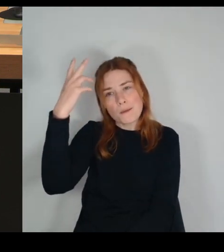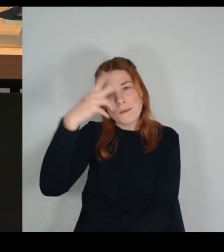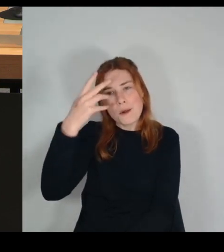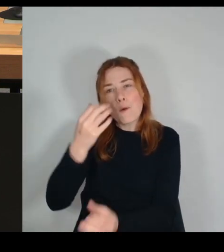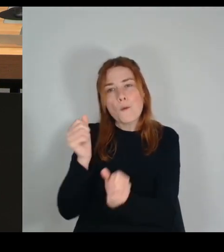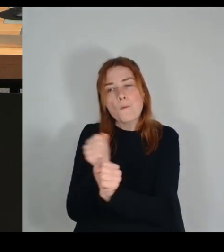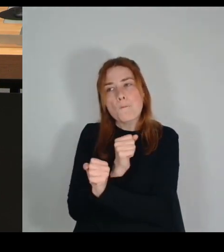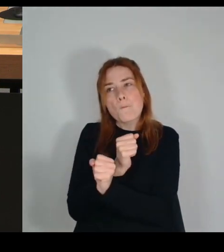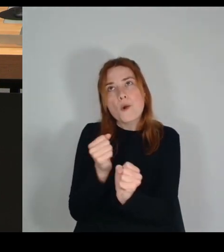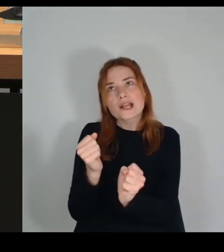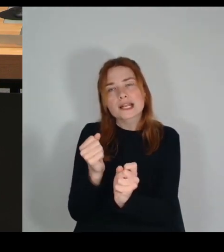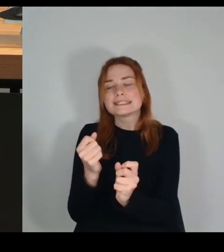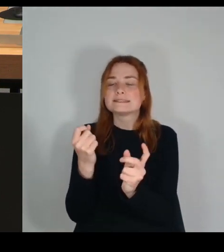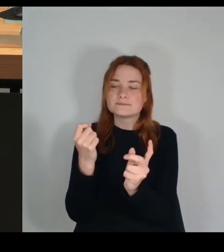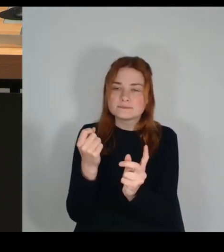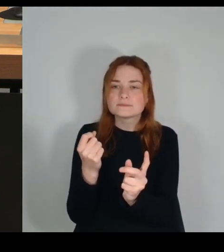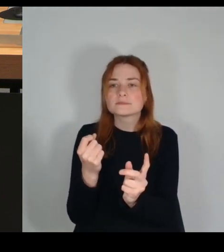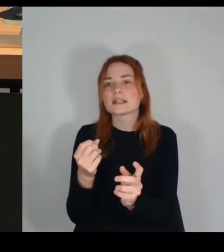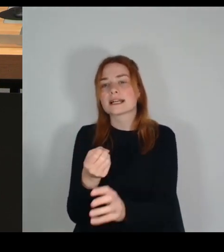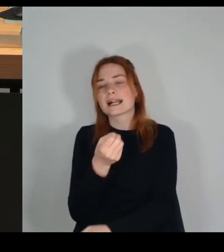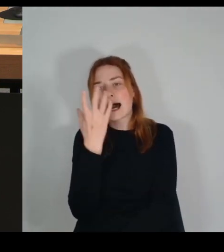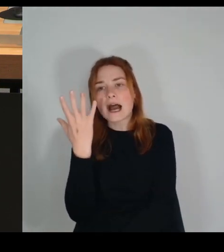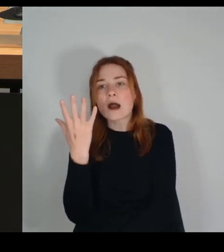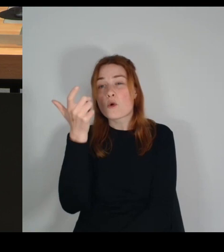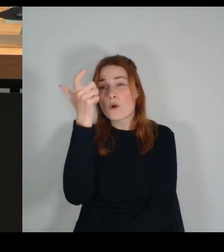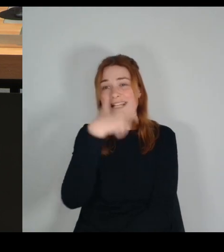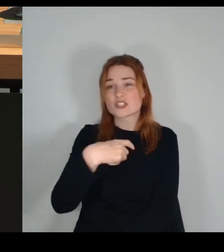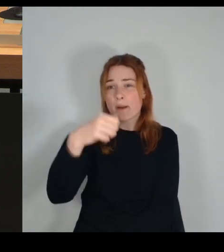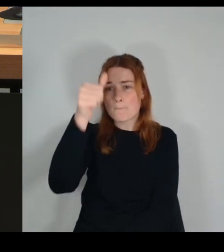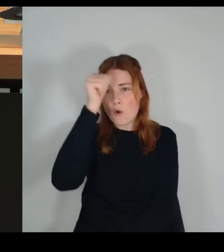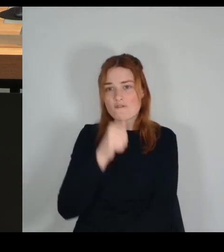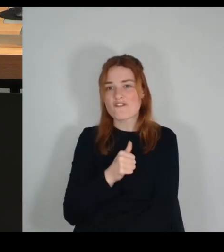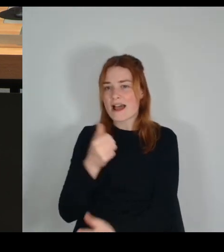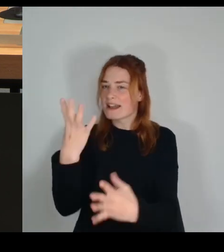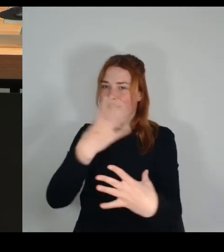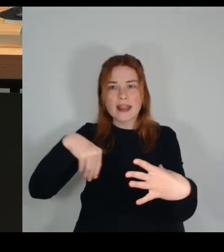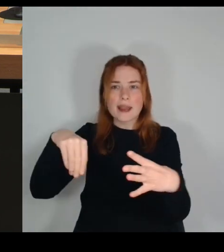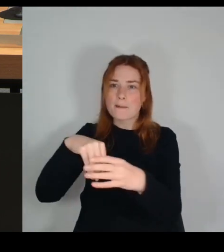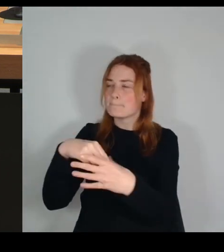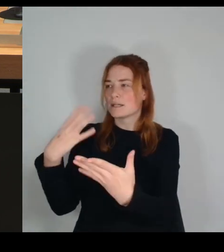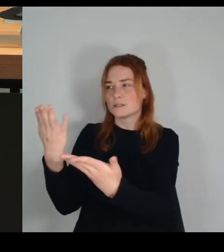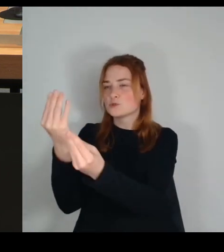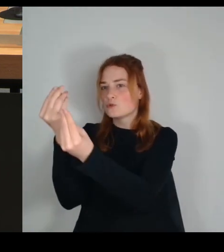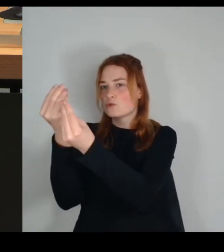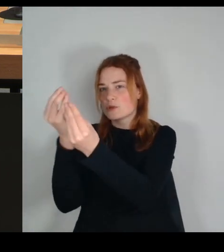Sich in seiner Begründung des Antrags mit Verfassungskonformität zu rühmen,